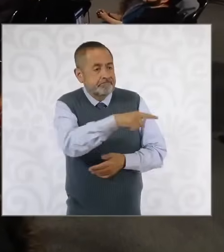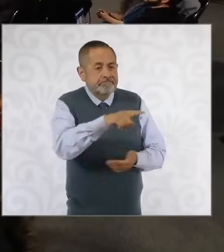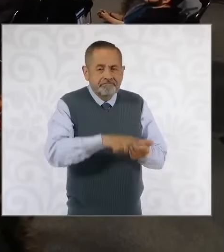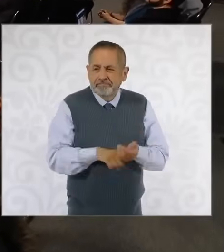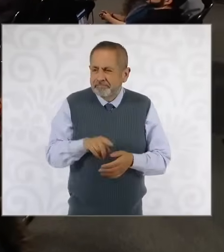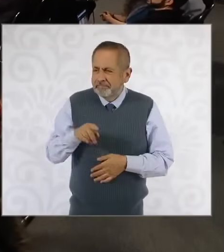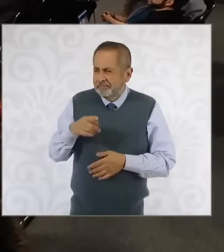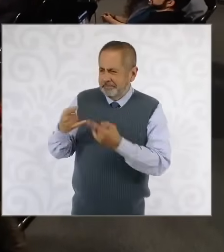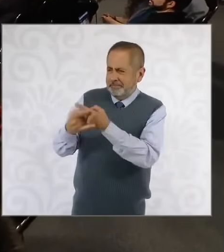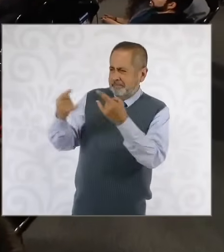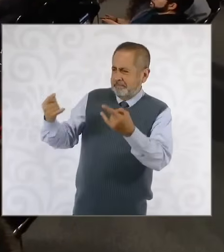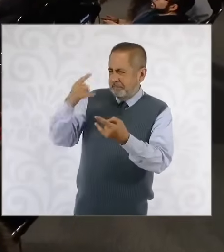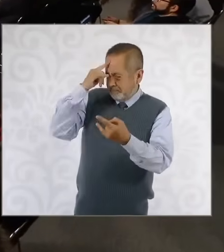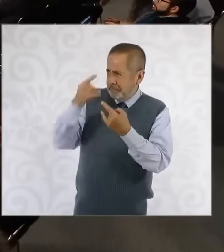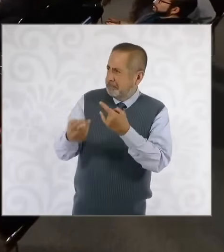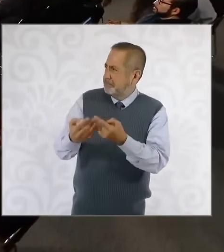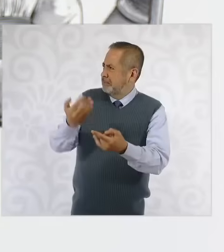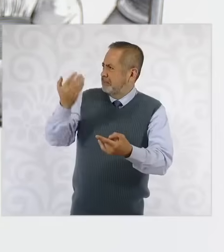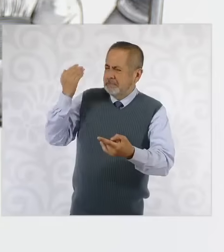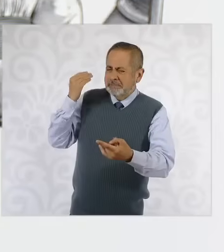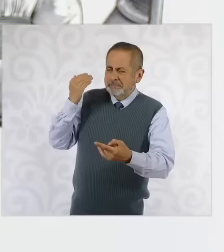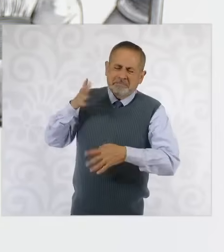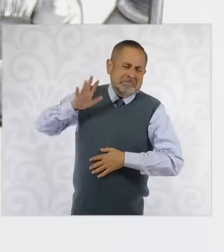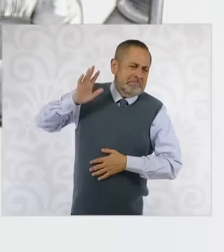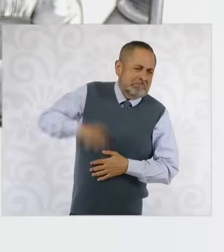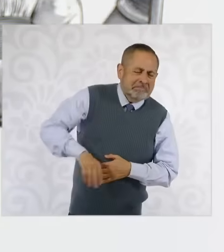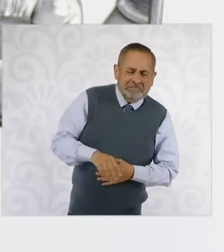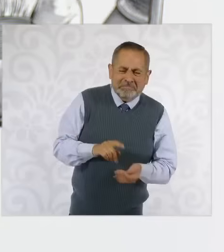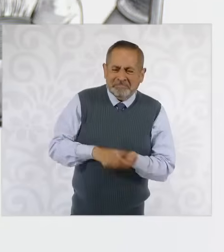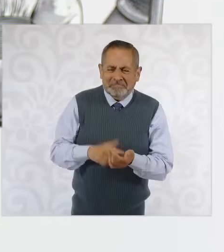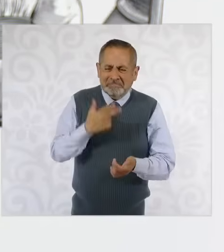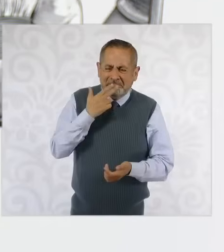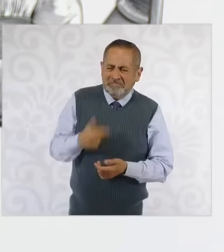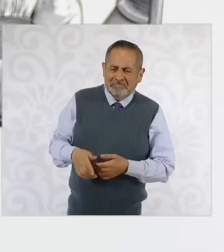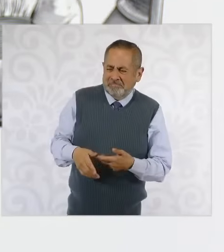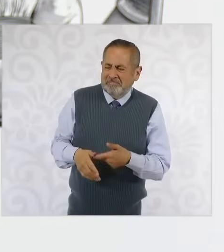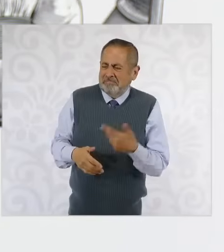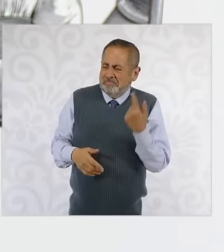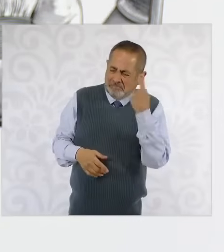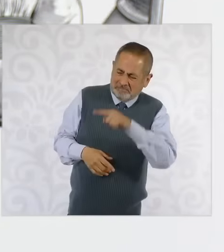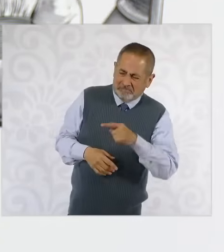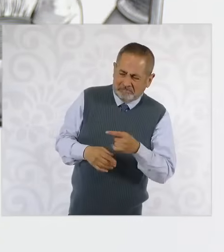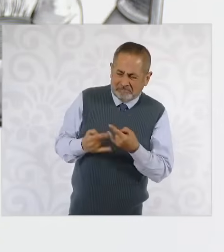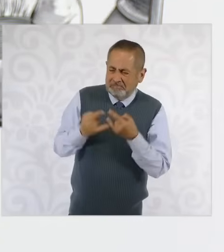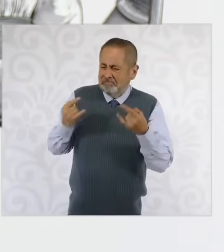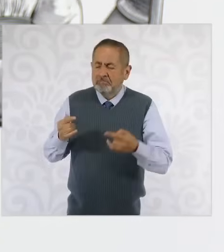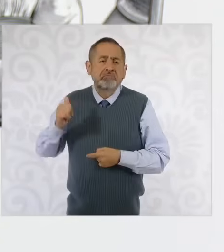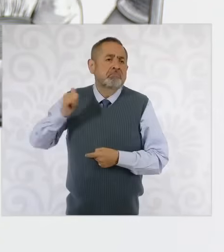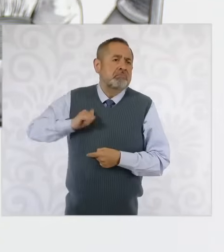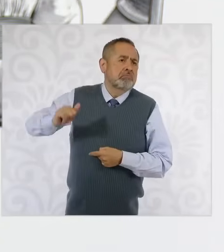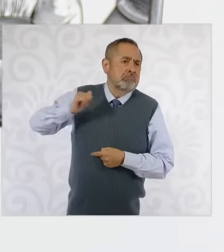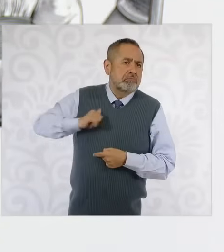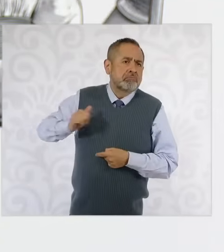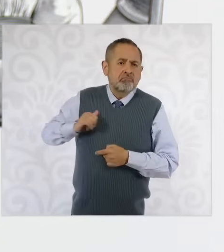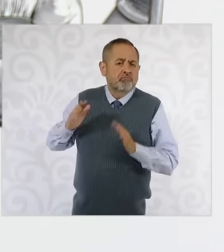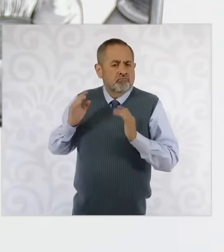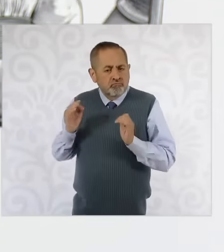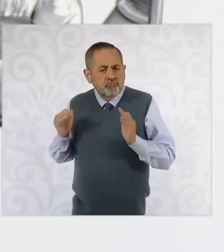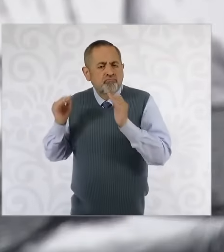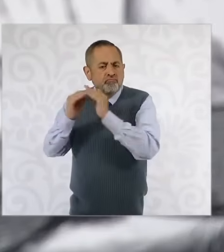México desde los pueblos originarios hasta las